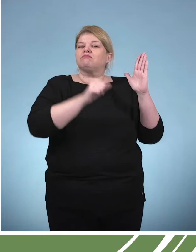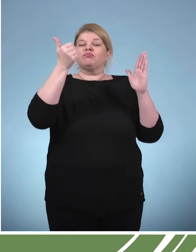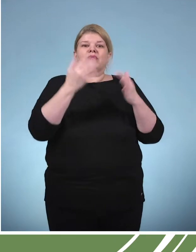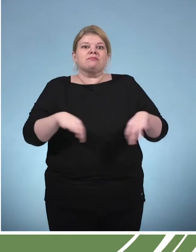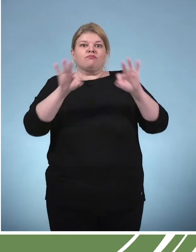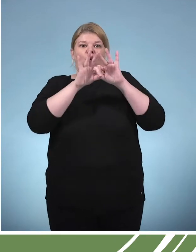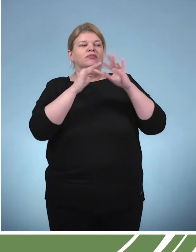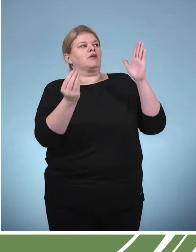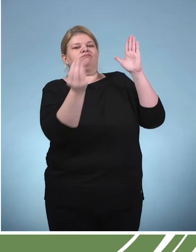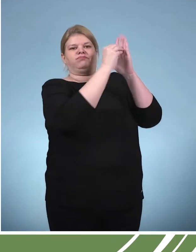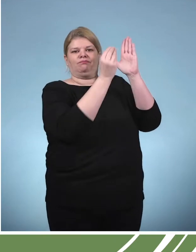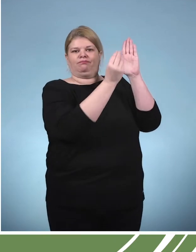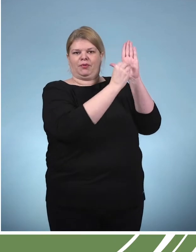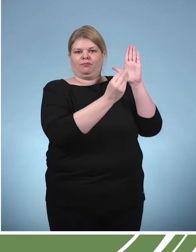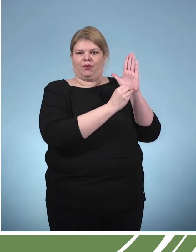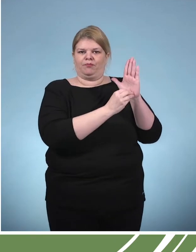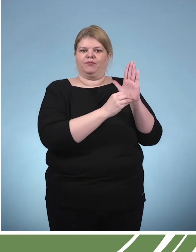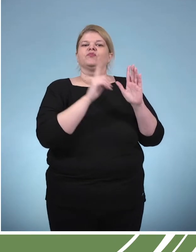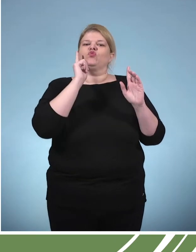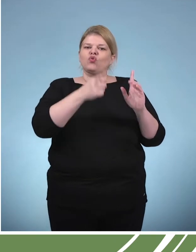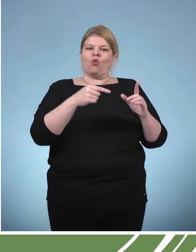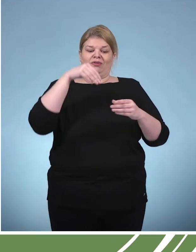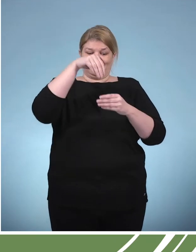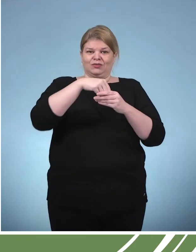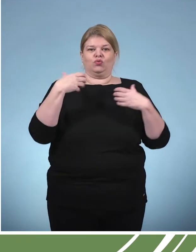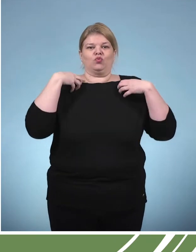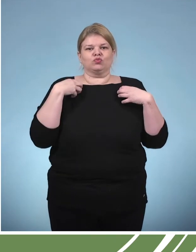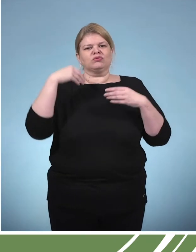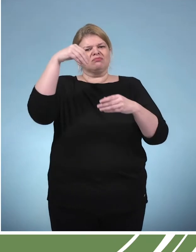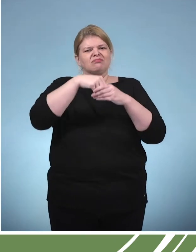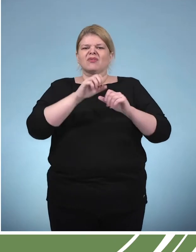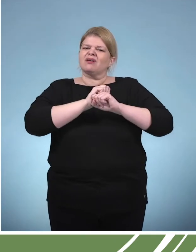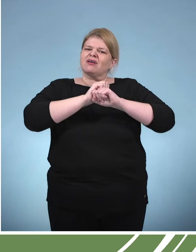Der Kulturrucksack soll klar machen, dass kulturelle Werte divers und individuell sind.